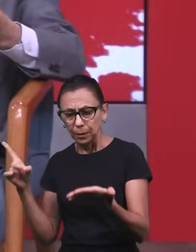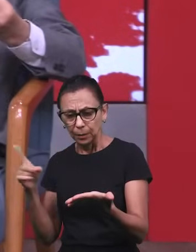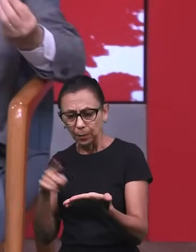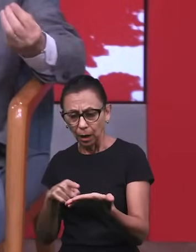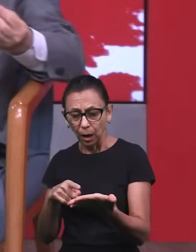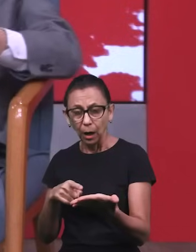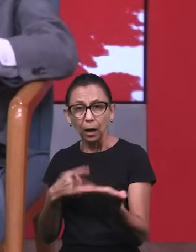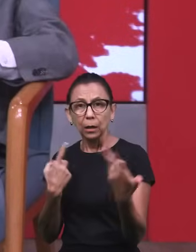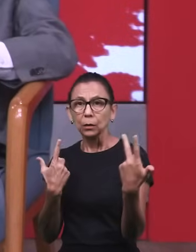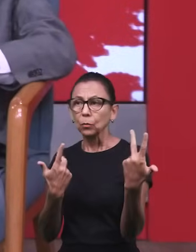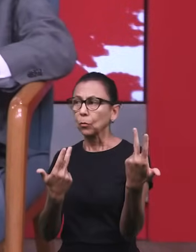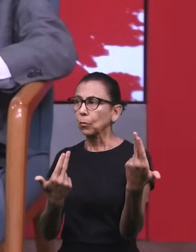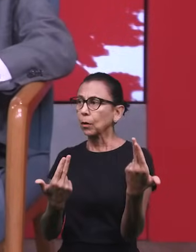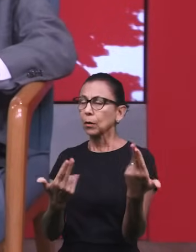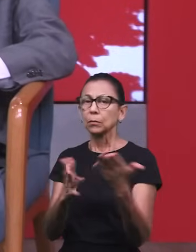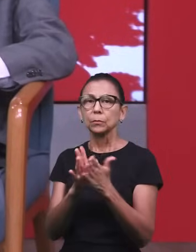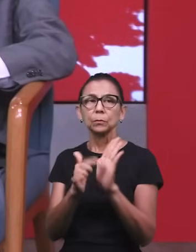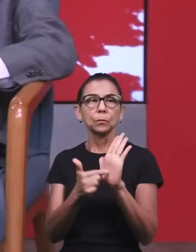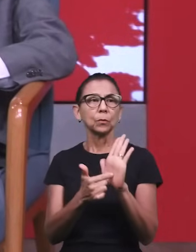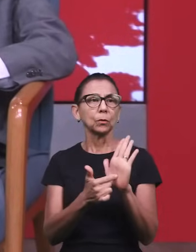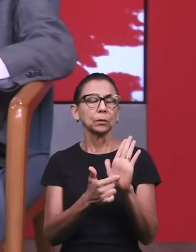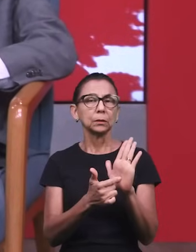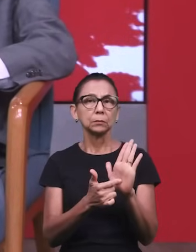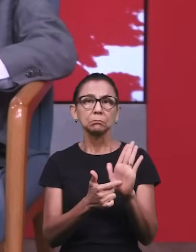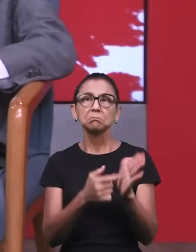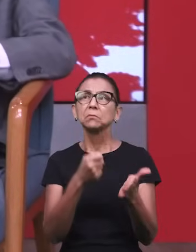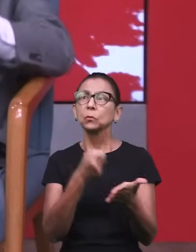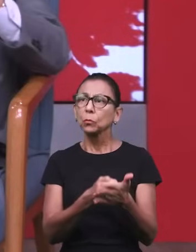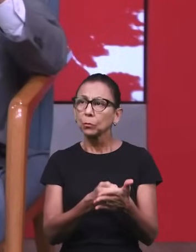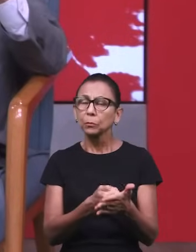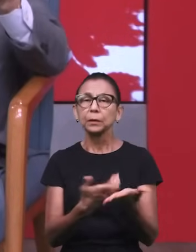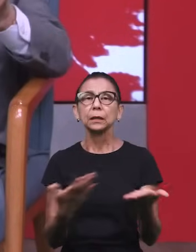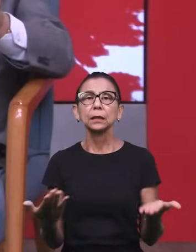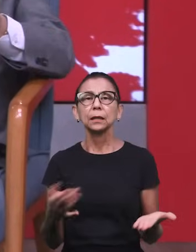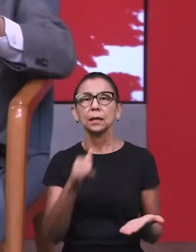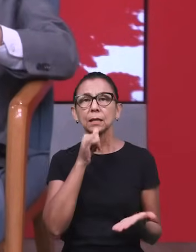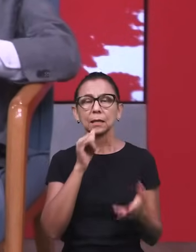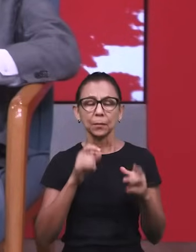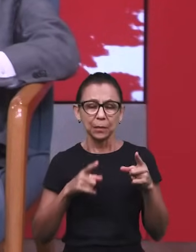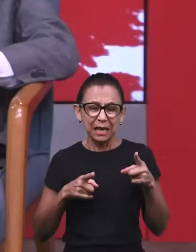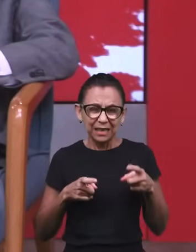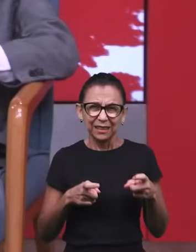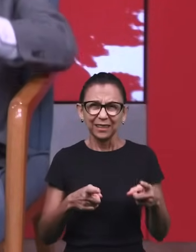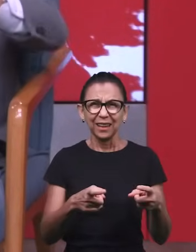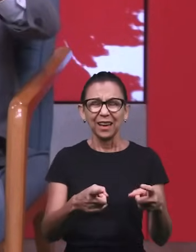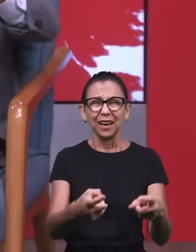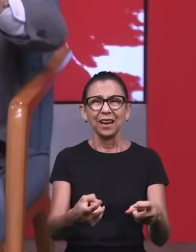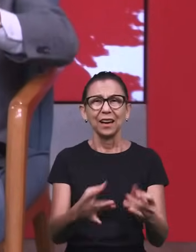Profético que nós estamos vivendo então nós nós vemos as guerras com marcadores proféticos são na